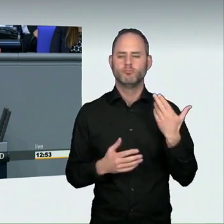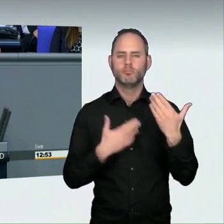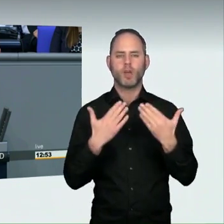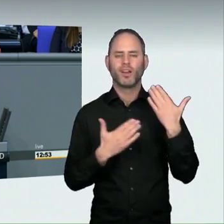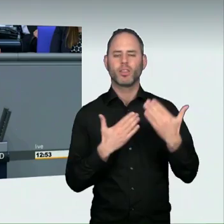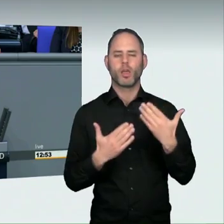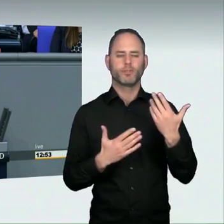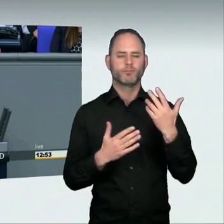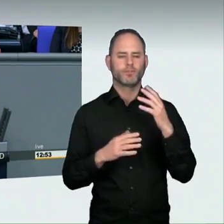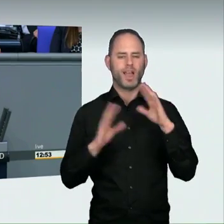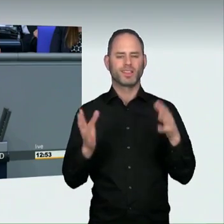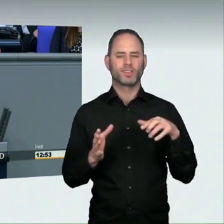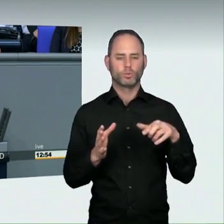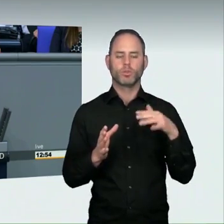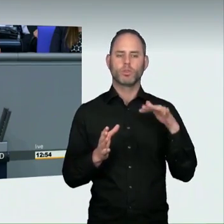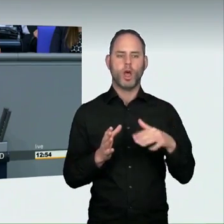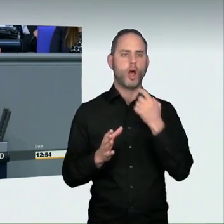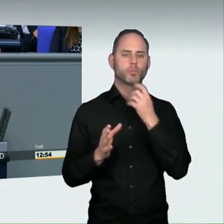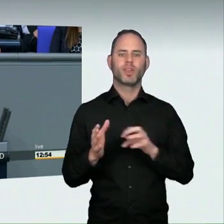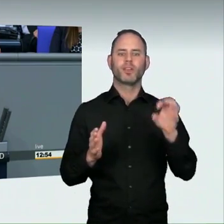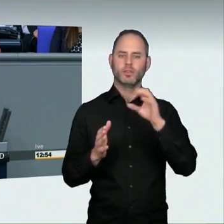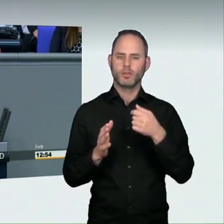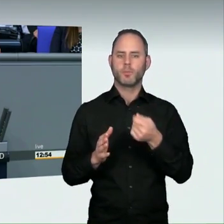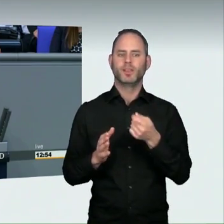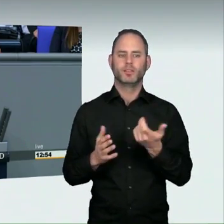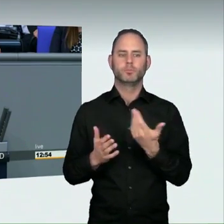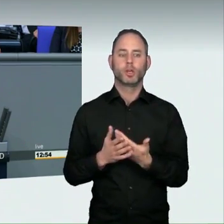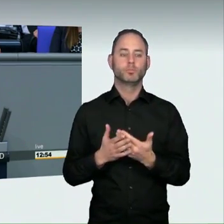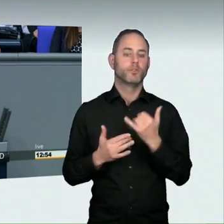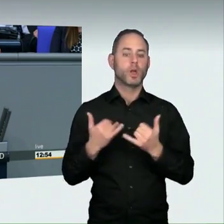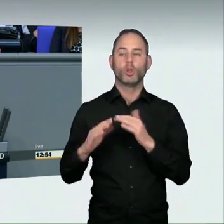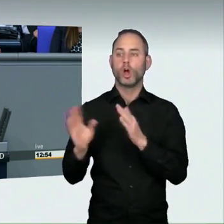einen besonderen Kündigungsschutz einführen. (Applaus)